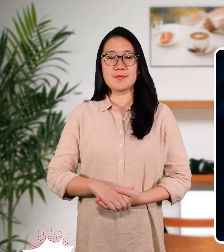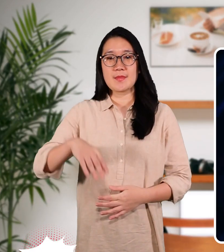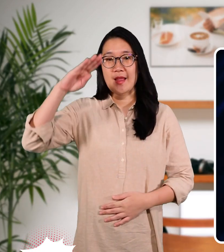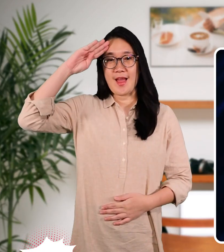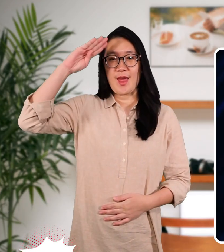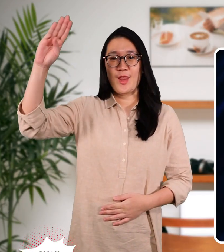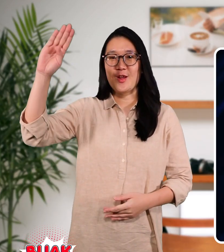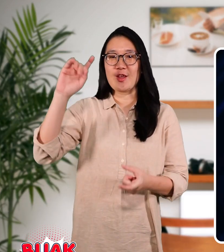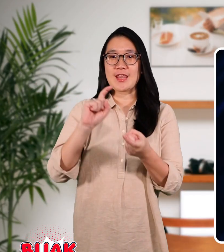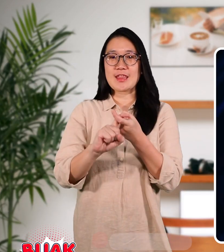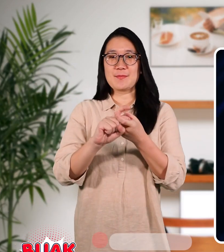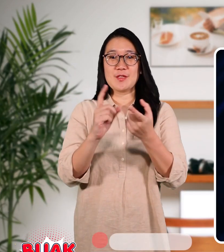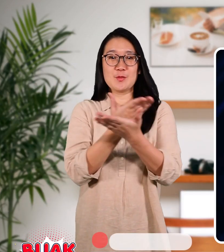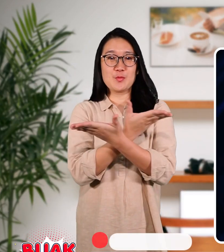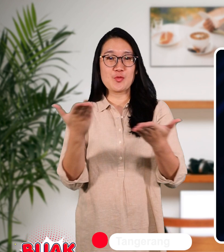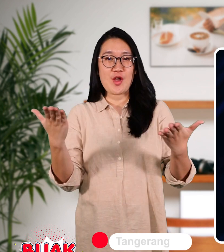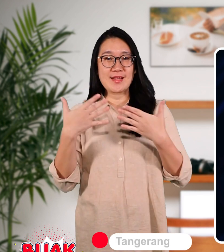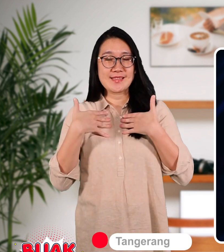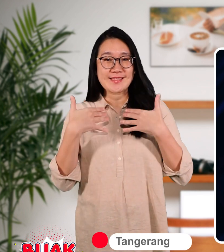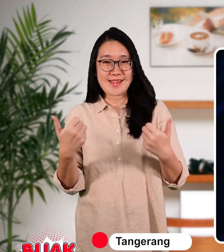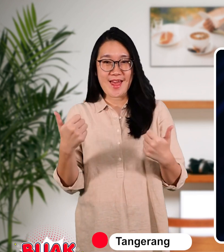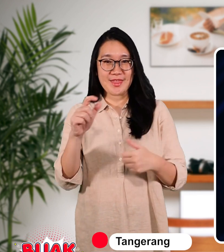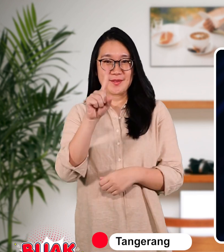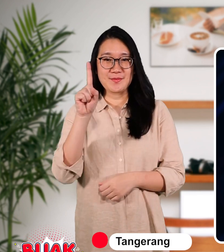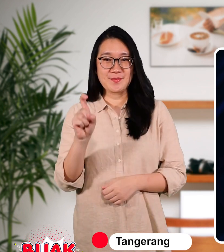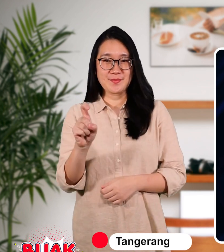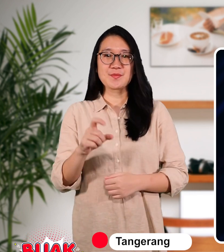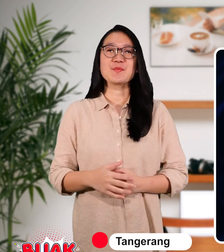Halo teman-teman semua, kalian sehat?